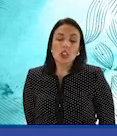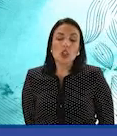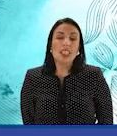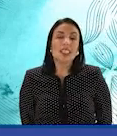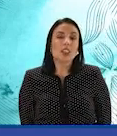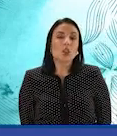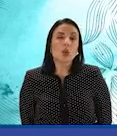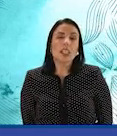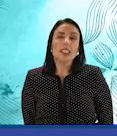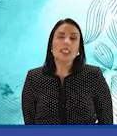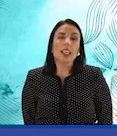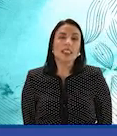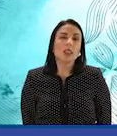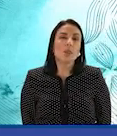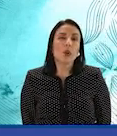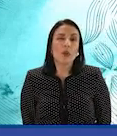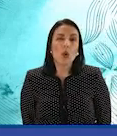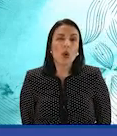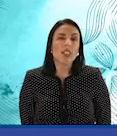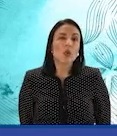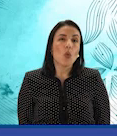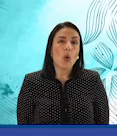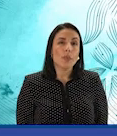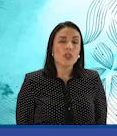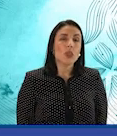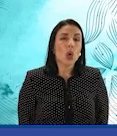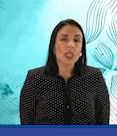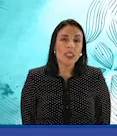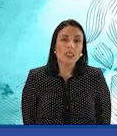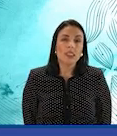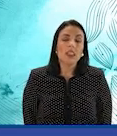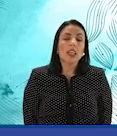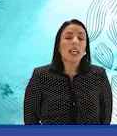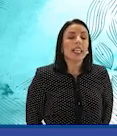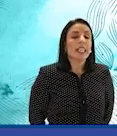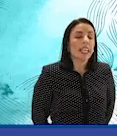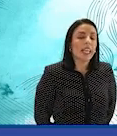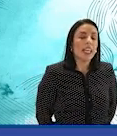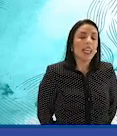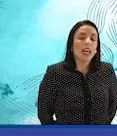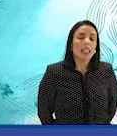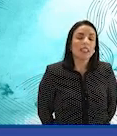solicitudes por errores u omisiones que las